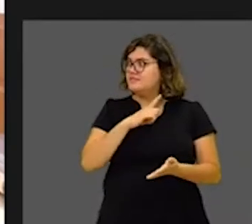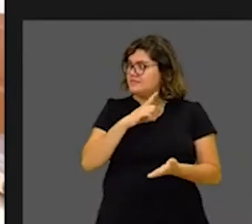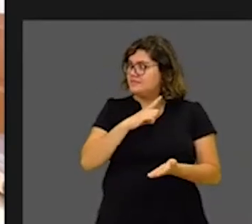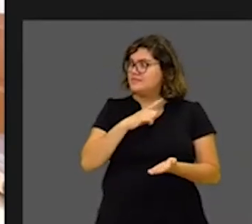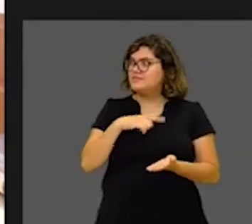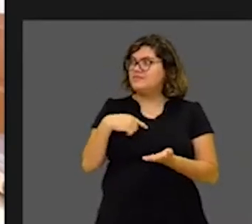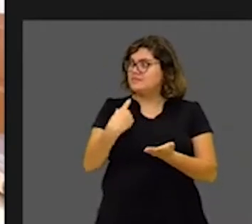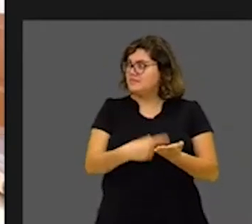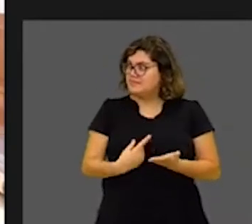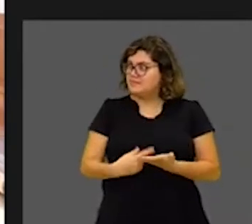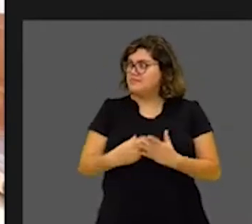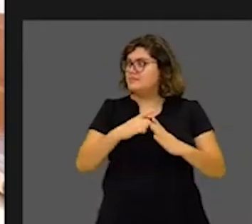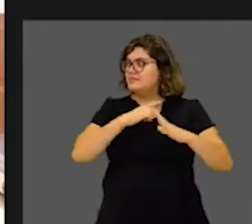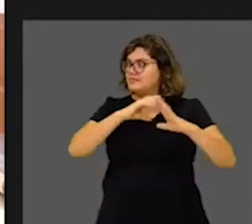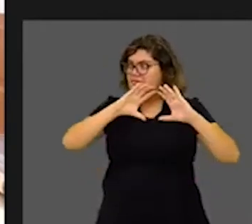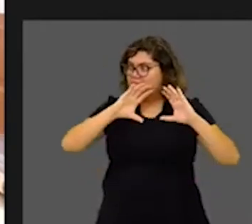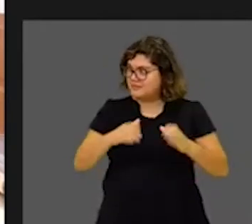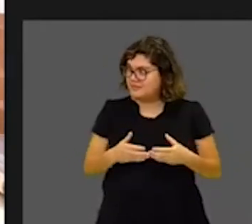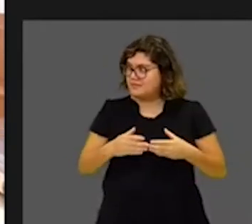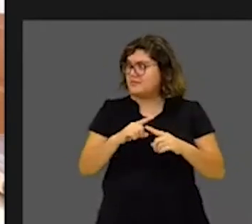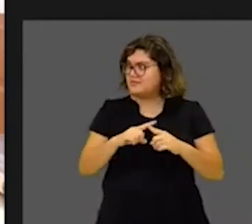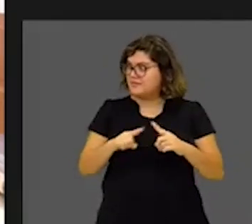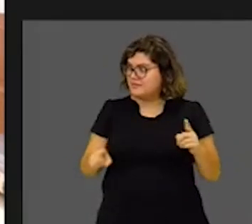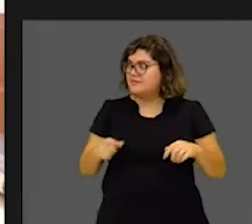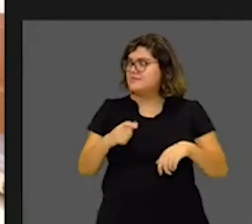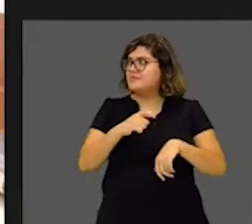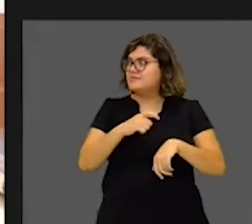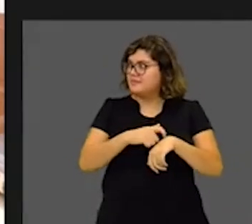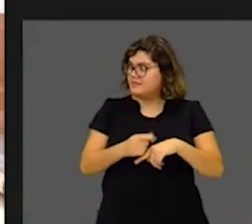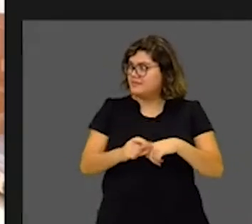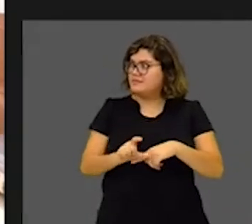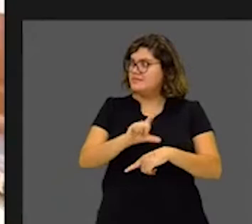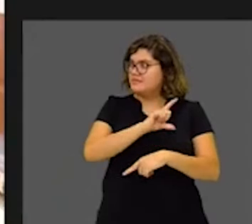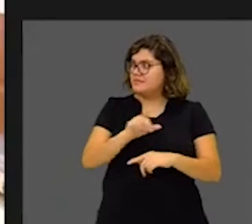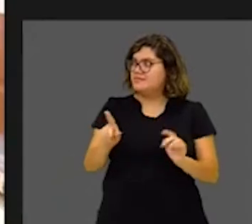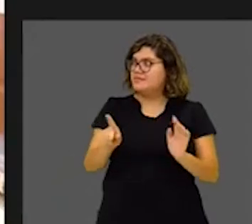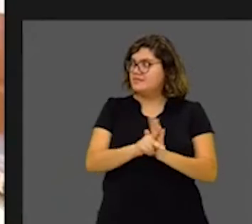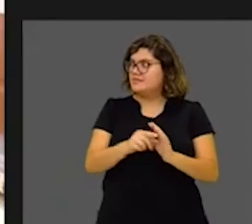José Pelúcio coletivas mas há um tempo atrás os próprios partidos políticos também passaram